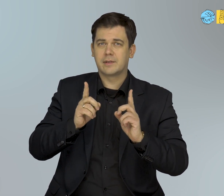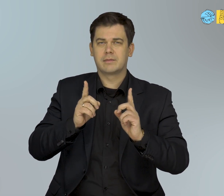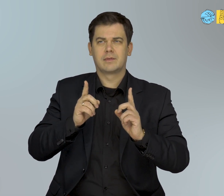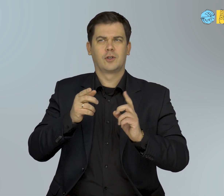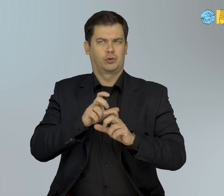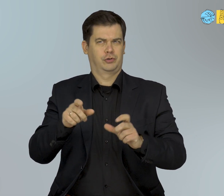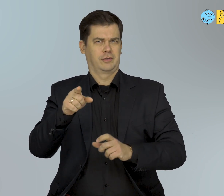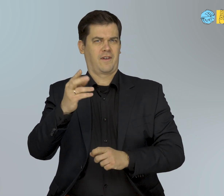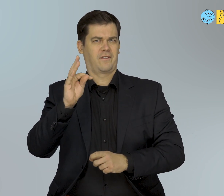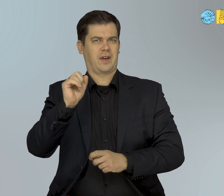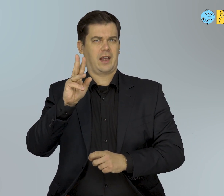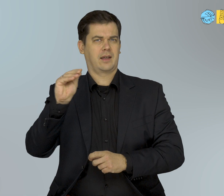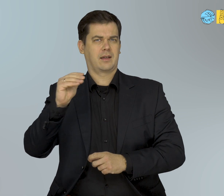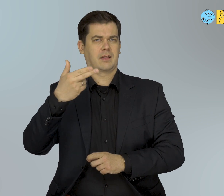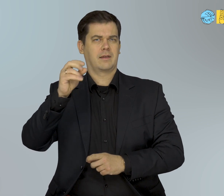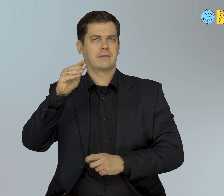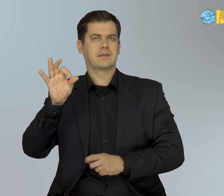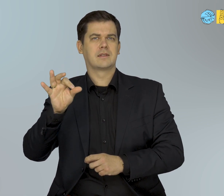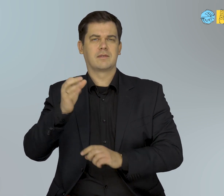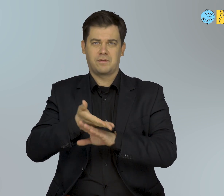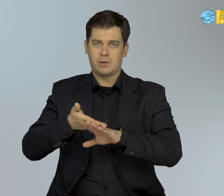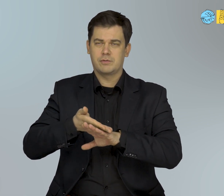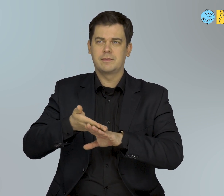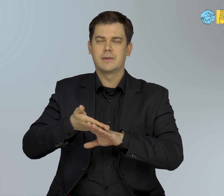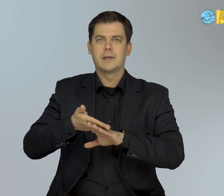Co traktować jako fake news?